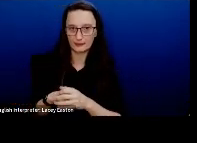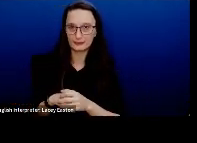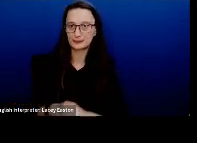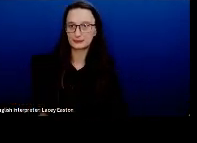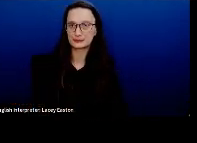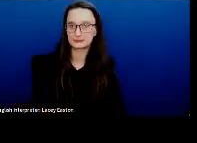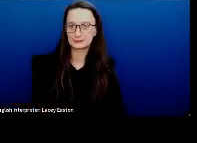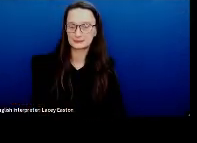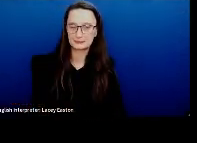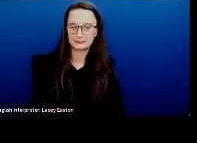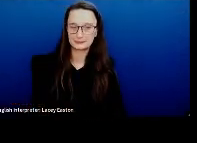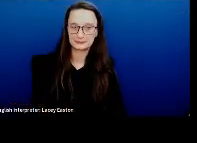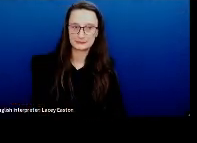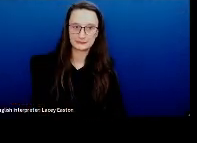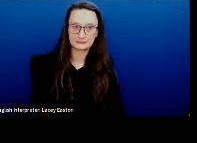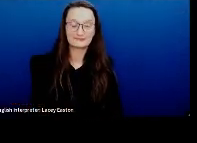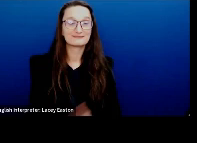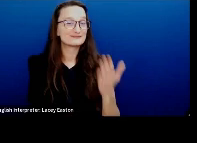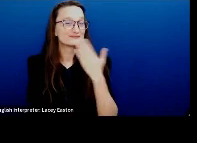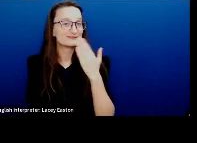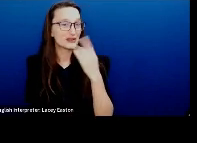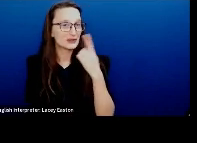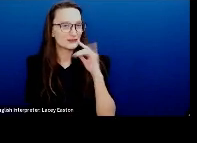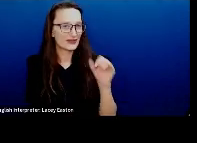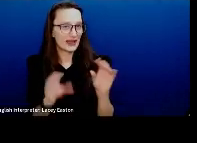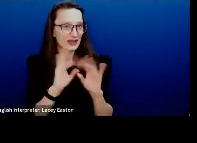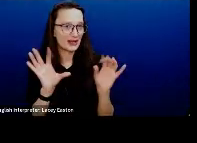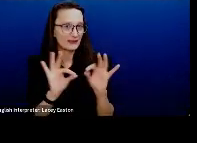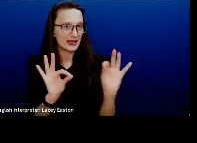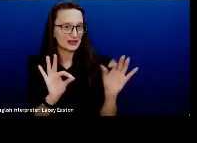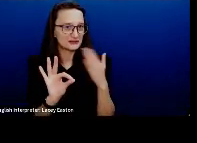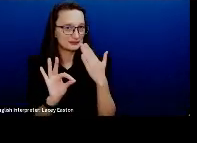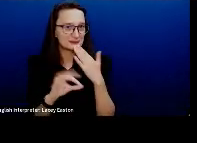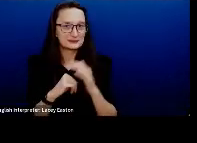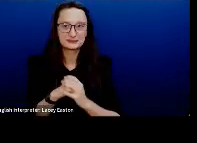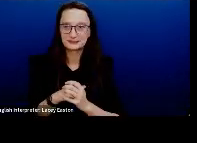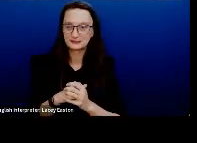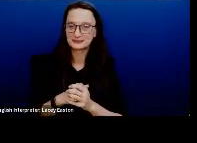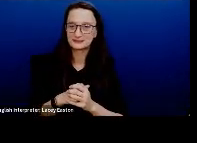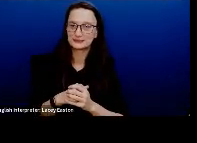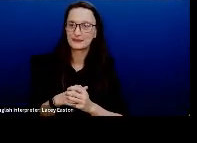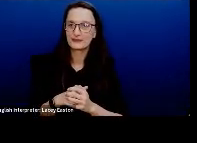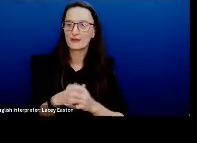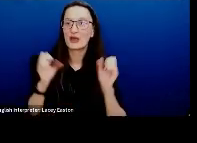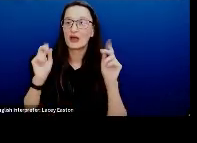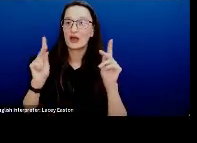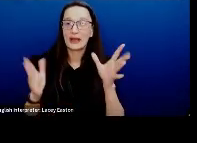gracias por esa aclaración, sí, gracias, todos los derechos, notificación a los padres sobre